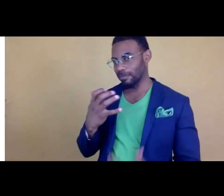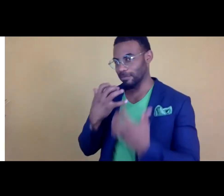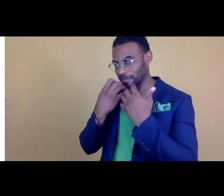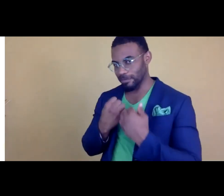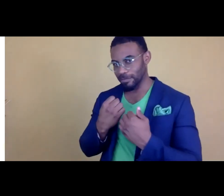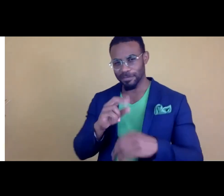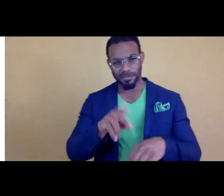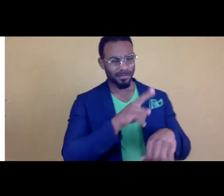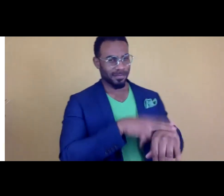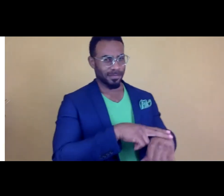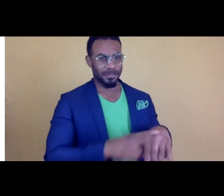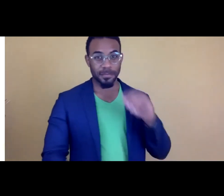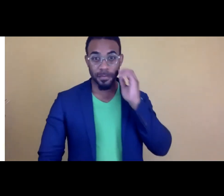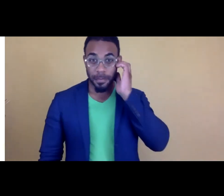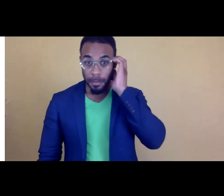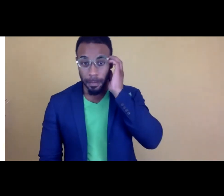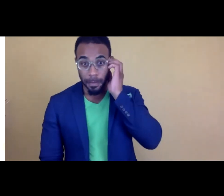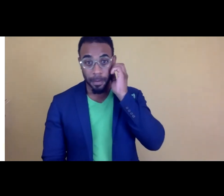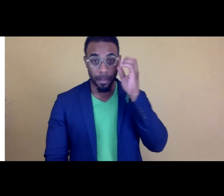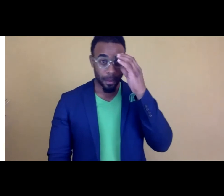Of course.